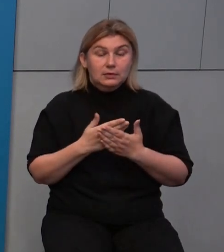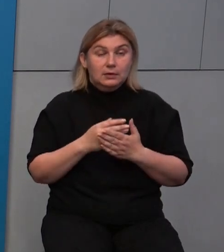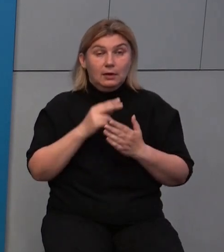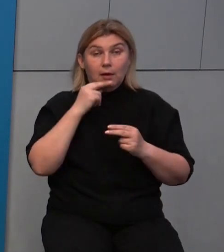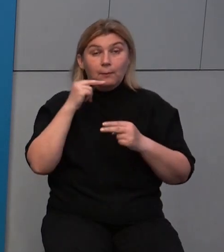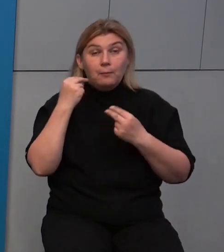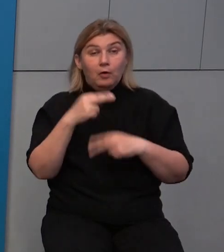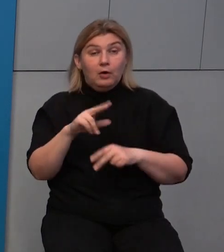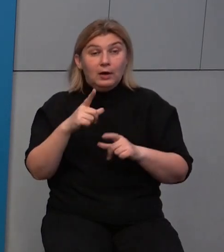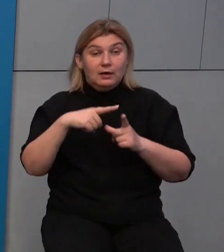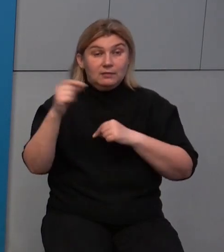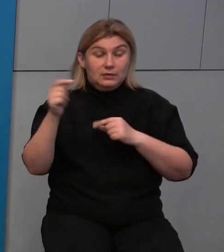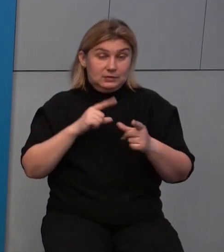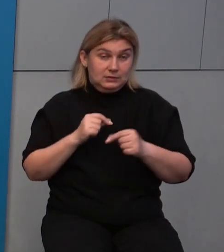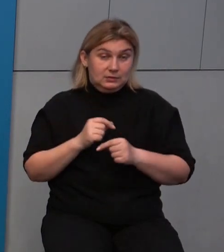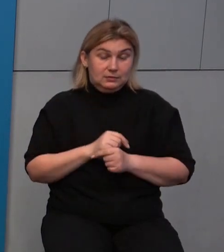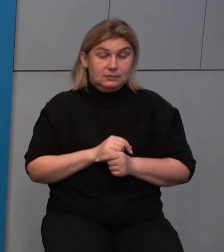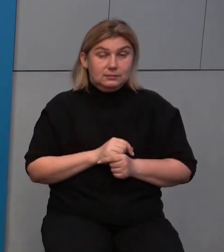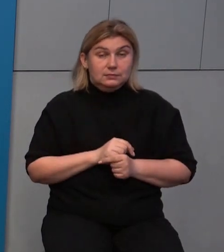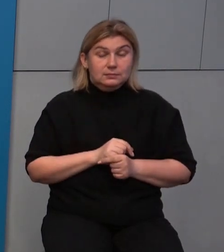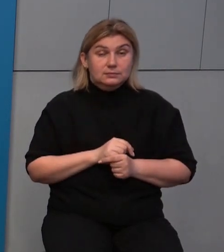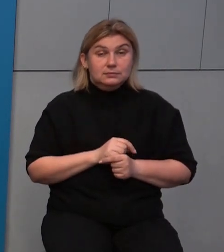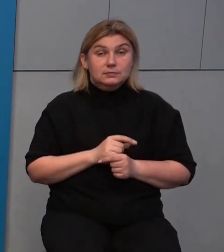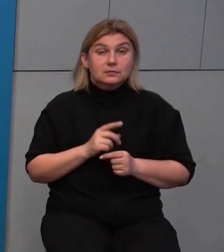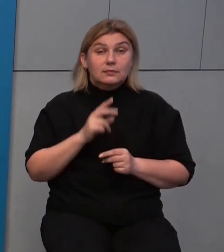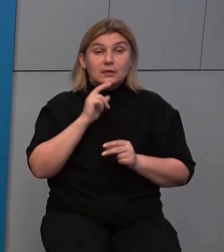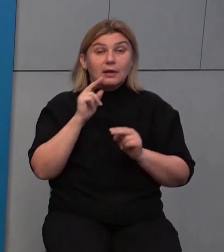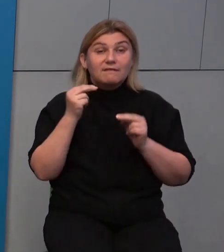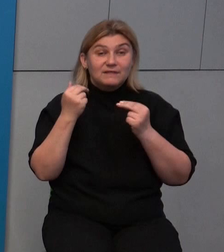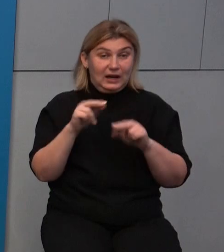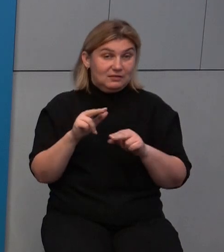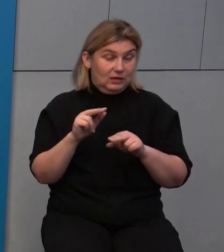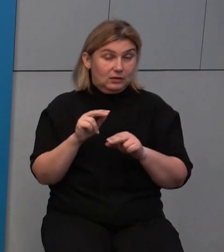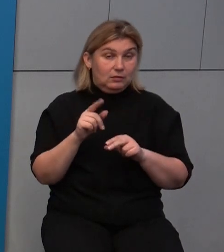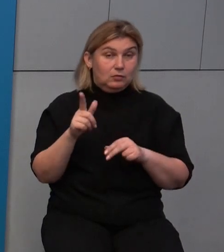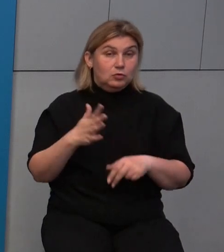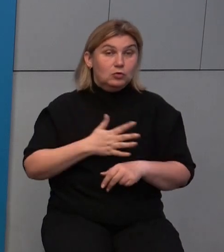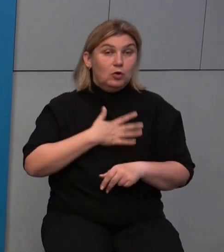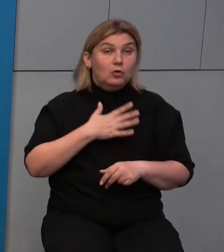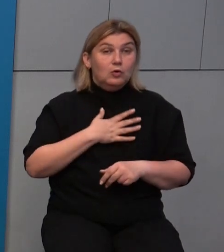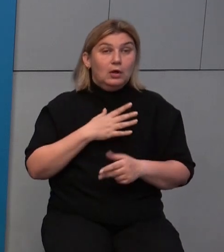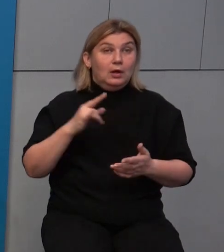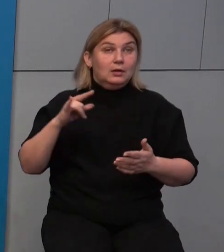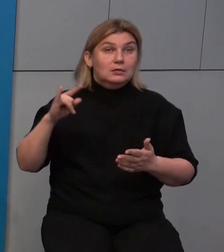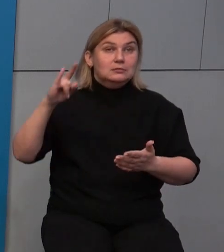że po prostu ci ocaleńcy wracają i się czują tak, jakby wylądowali na zupełnie innej planecie.